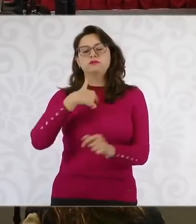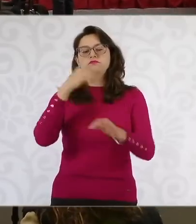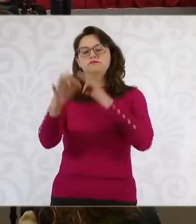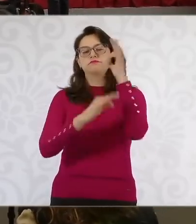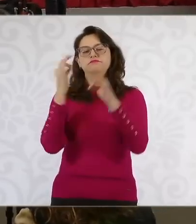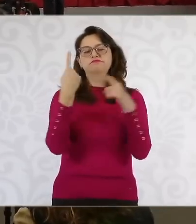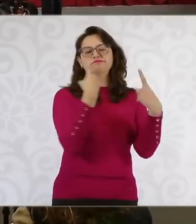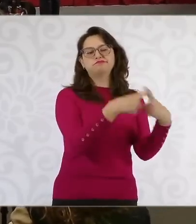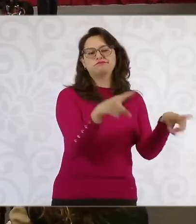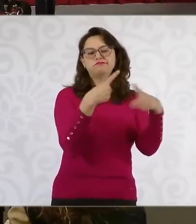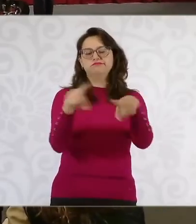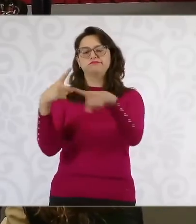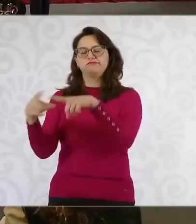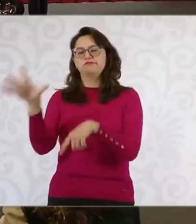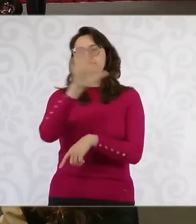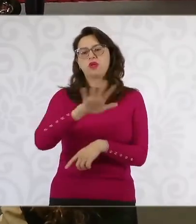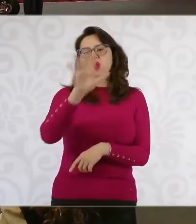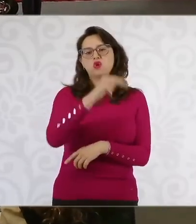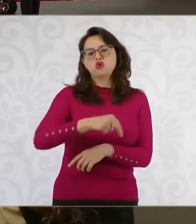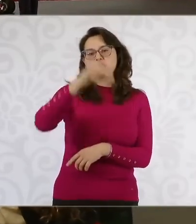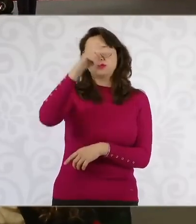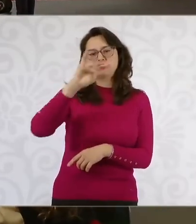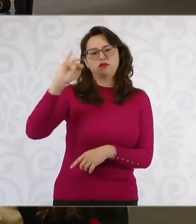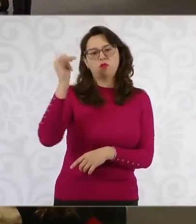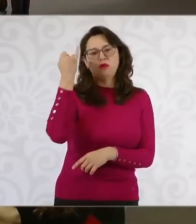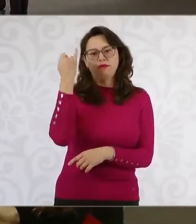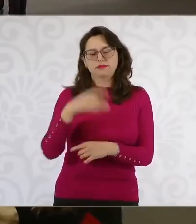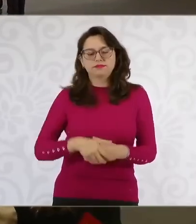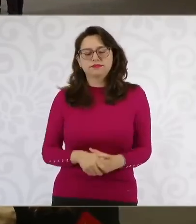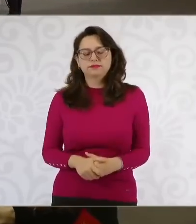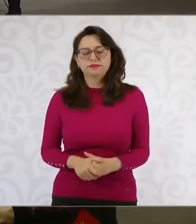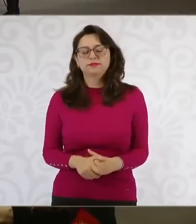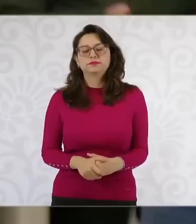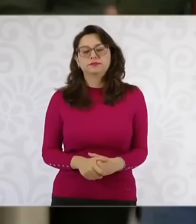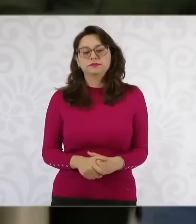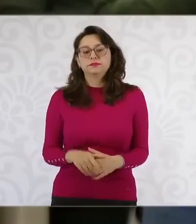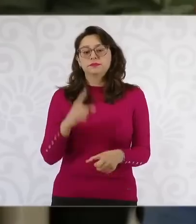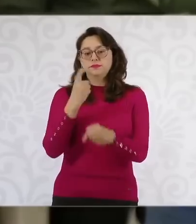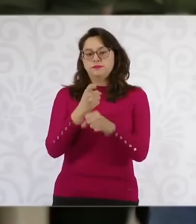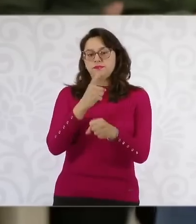La Crónica de Mexicali y frontera de Tijuana eh presidenta en un primer punto preguntarle